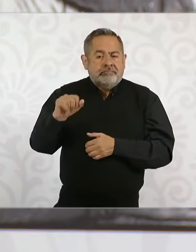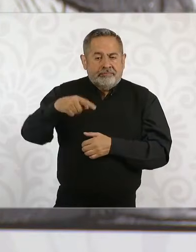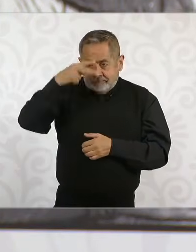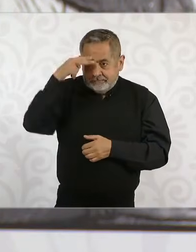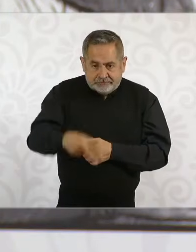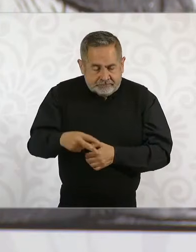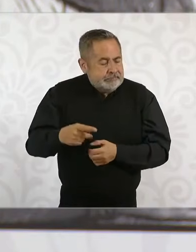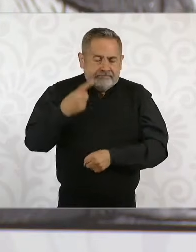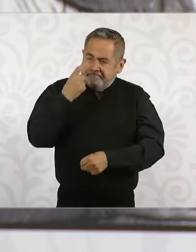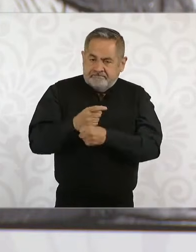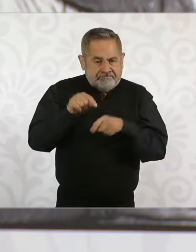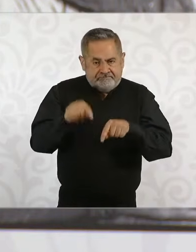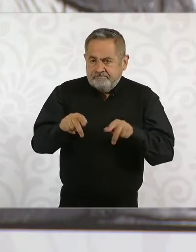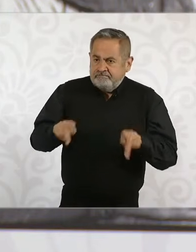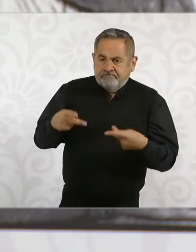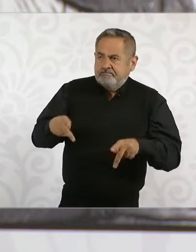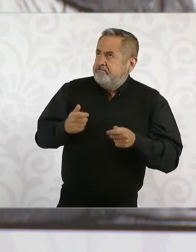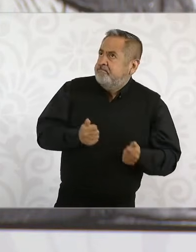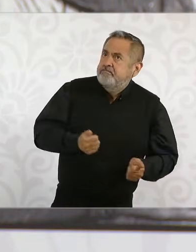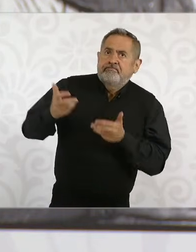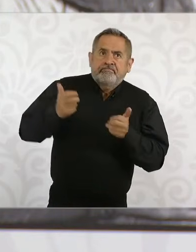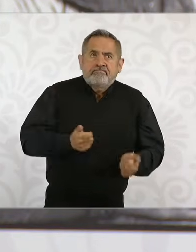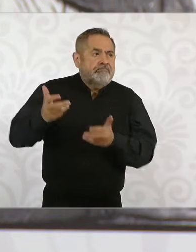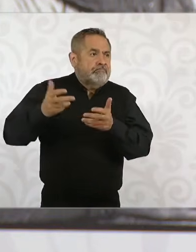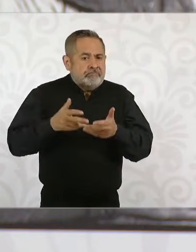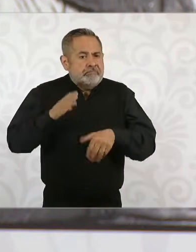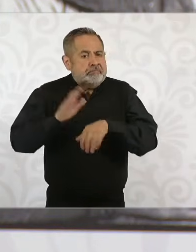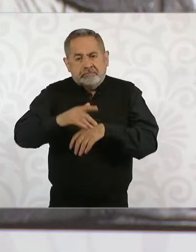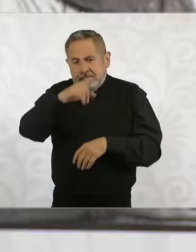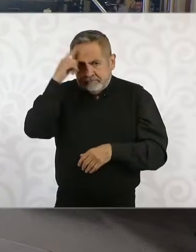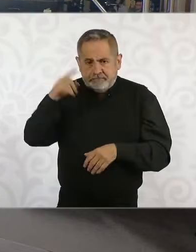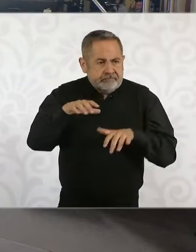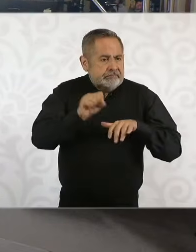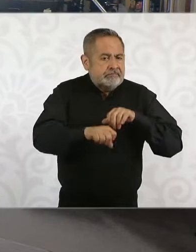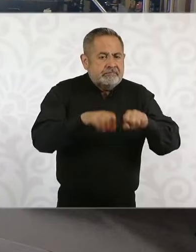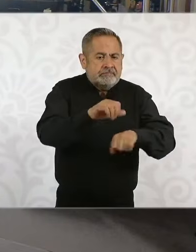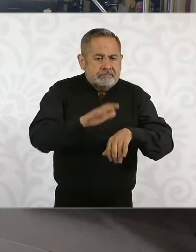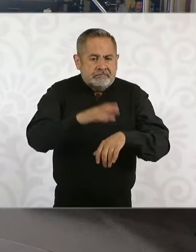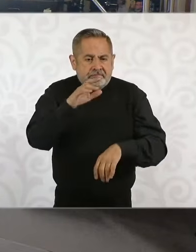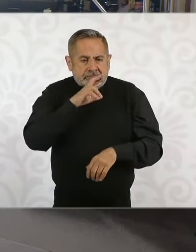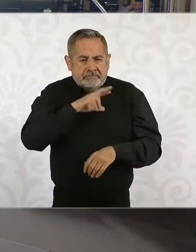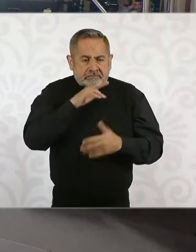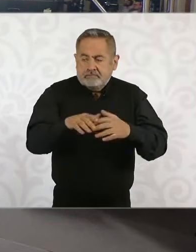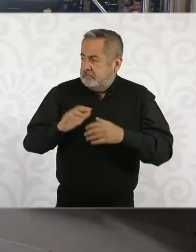sean este productos que podamos acceder a los mismos. No sé, Eduardo, si tú quieres comentar.